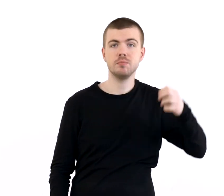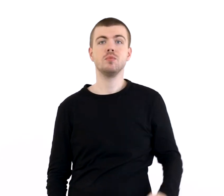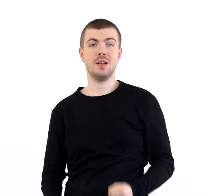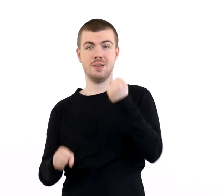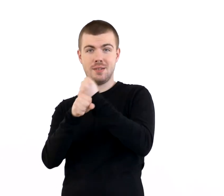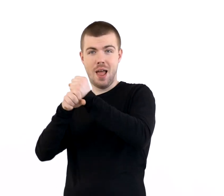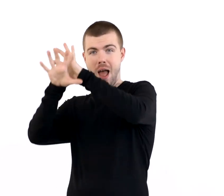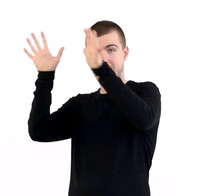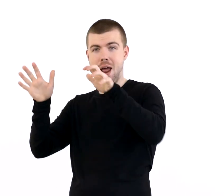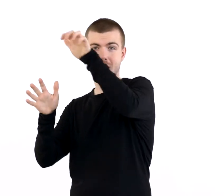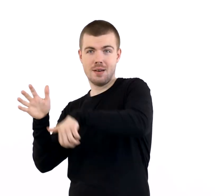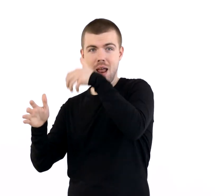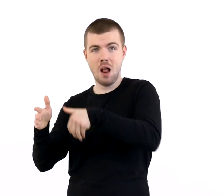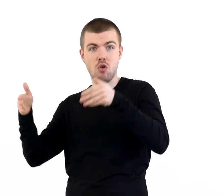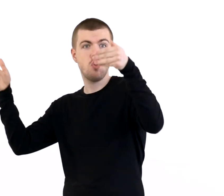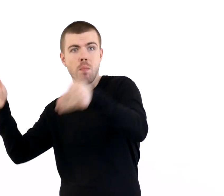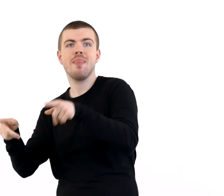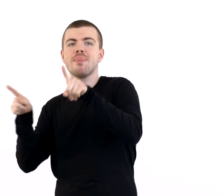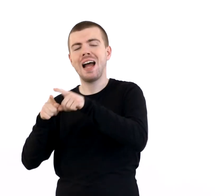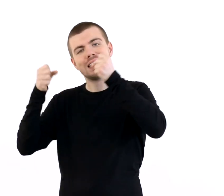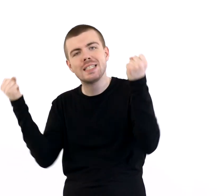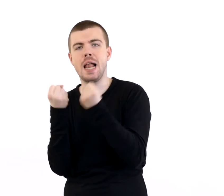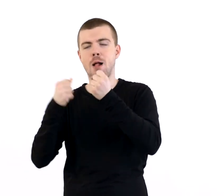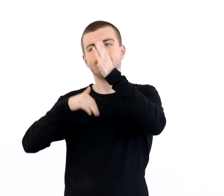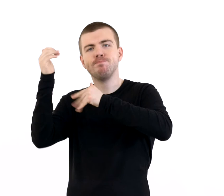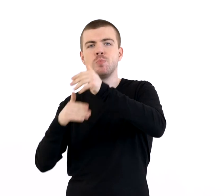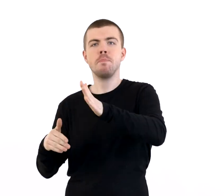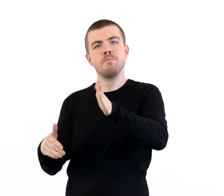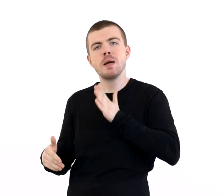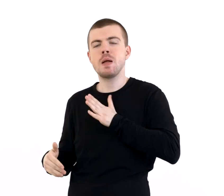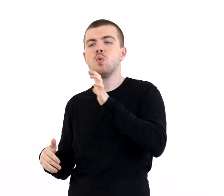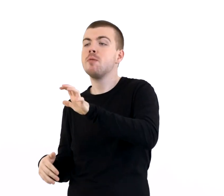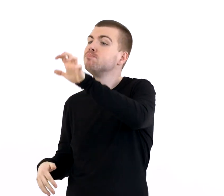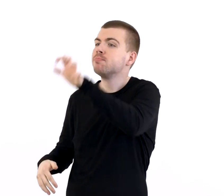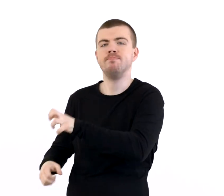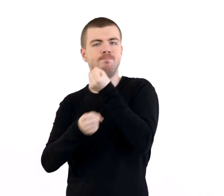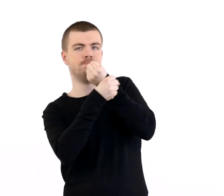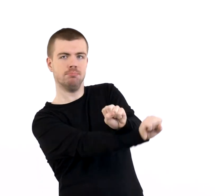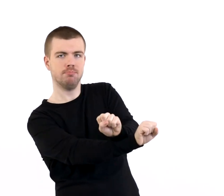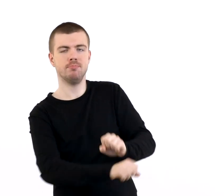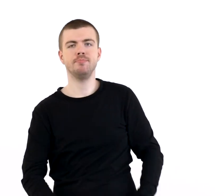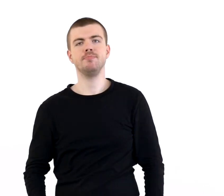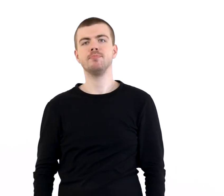Również te grobowce były starannie zabezpieczone przed rabusiami.